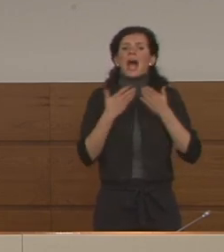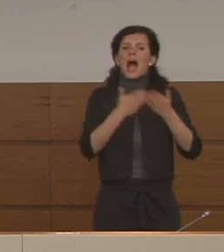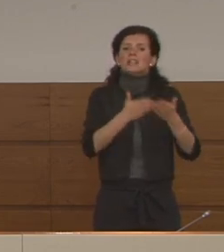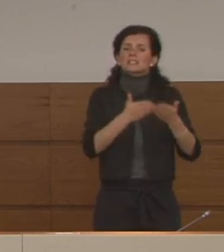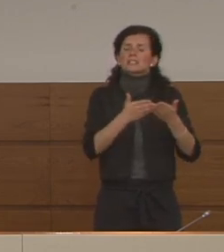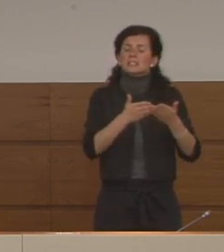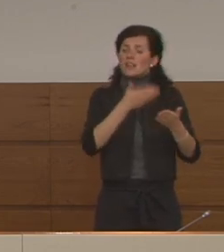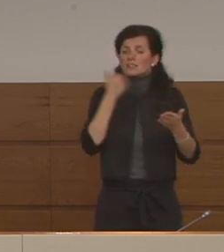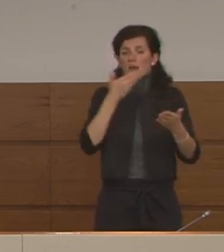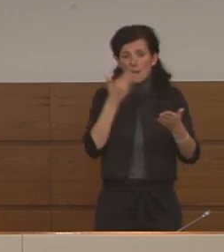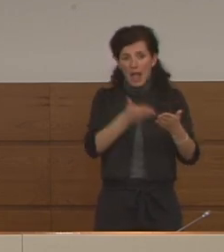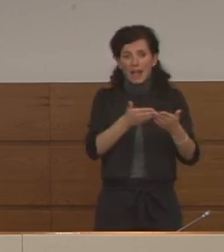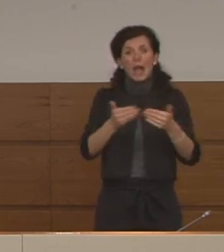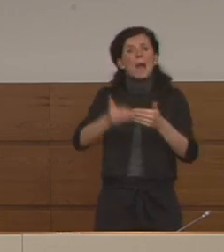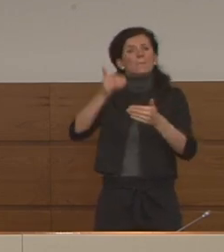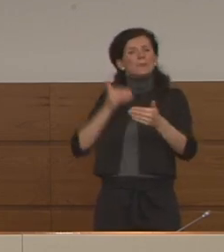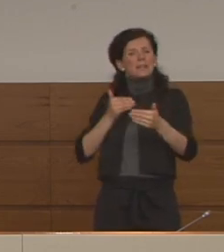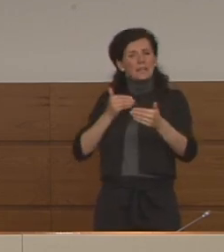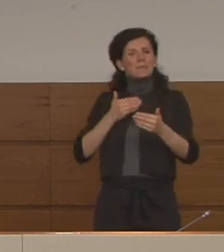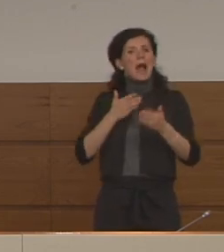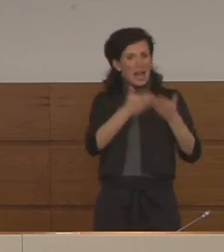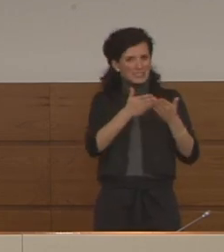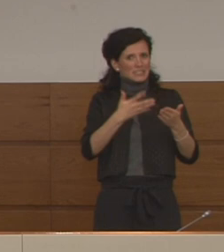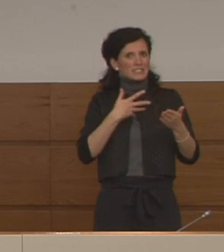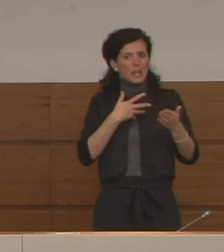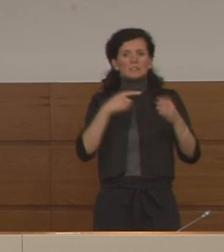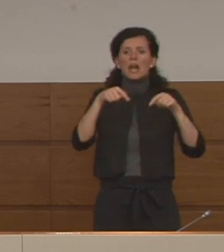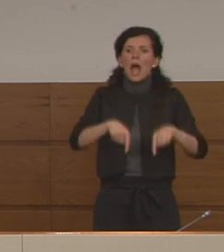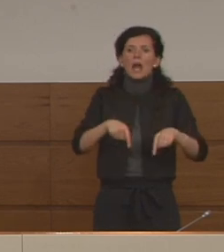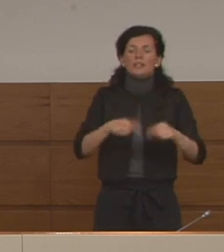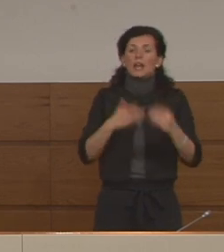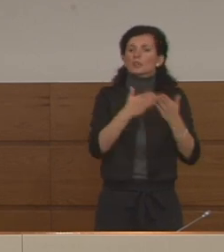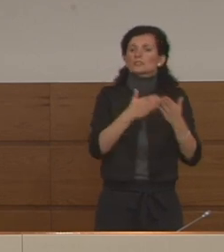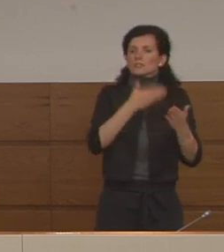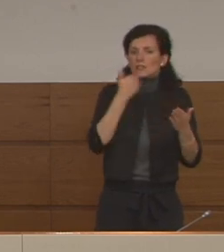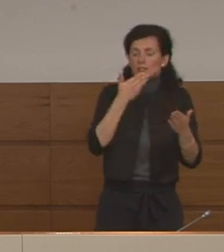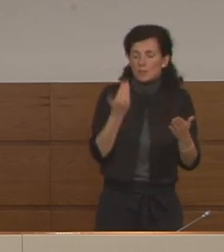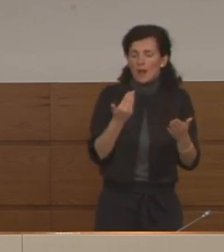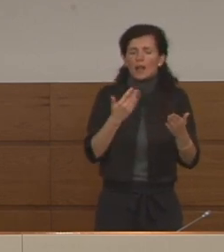prima invece ricevevano, magari con alcune difficoltà o carenze ma che